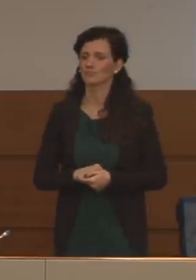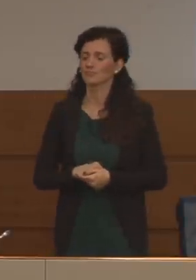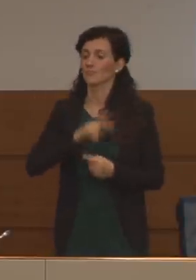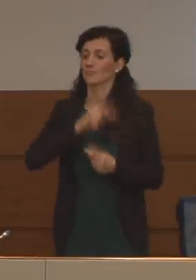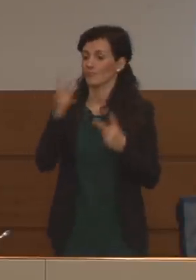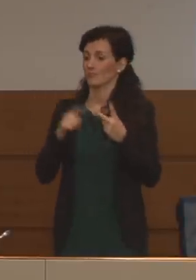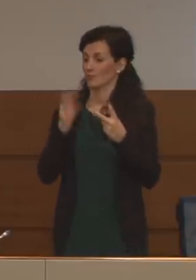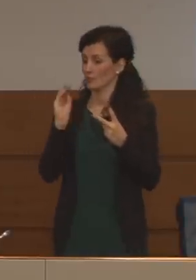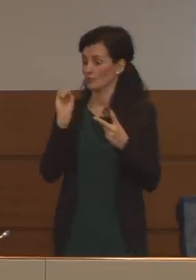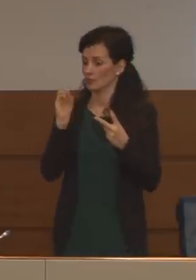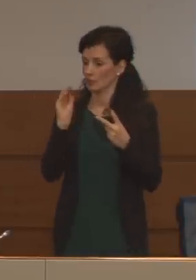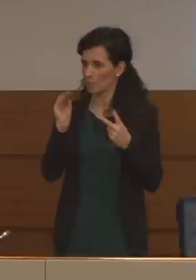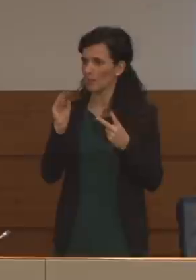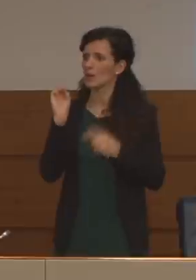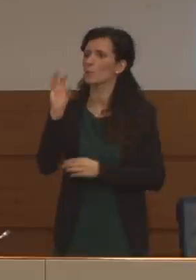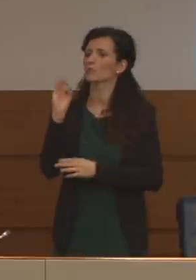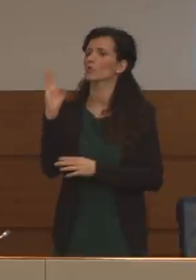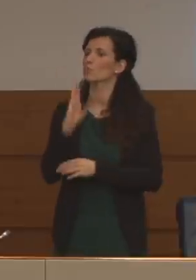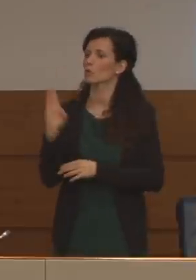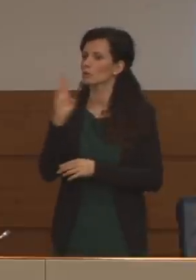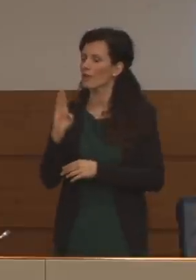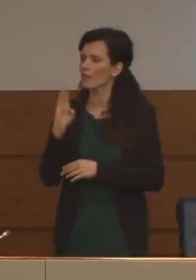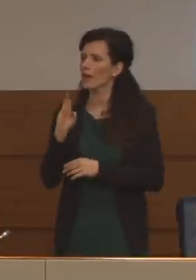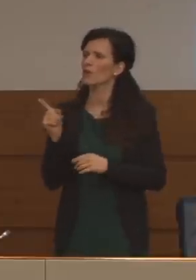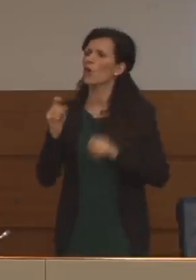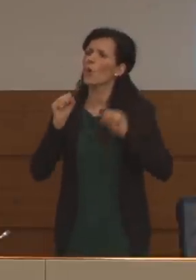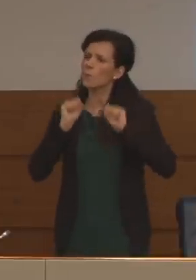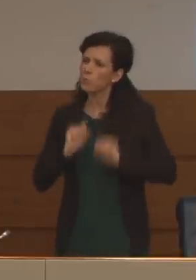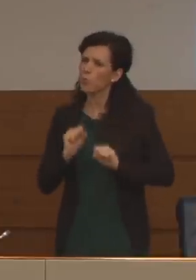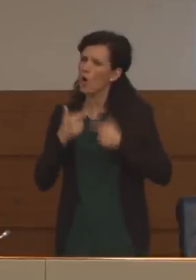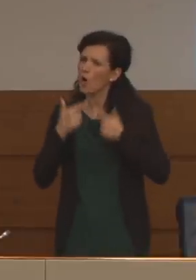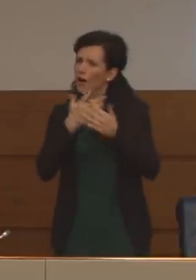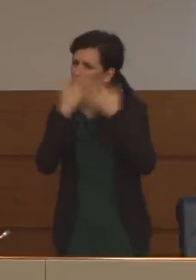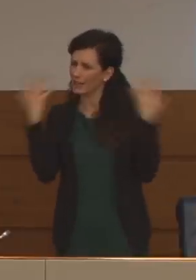(domanda giornalista) Per il professor Brusaferro, volevo chiedere se può fare chiarezza onde evitare